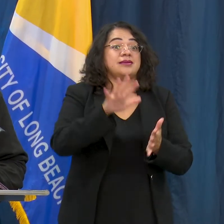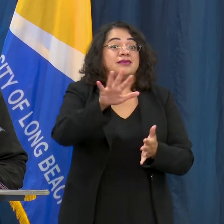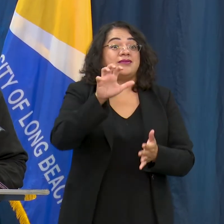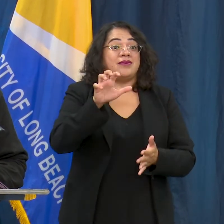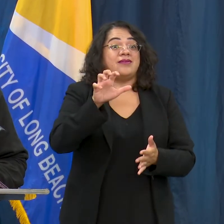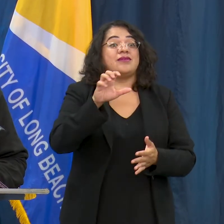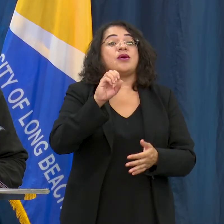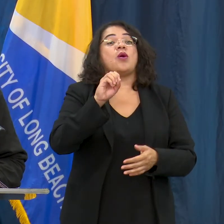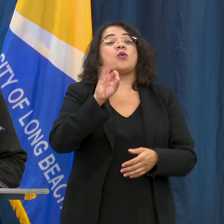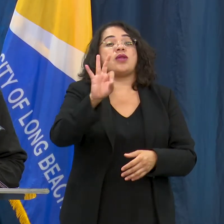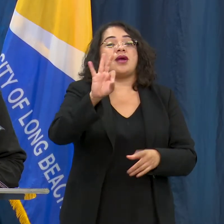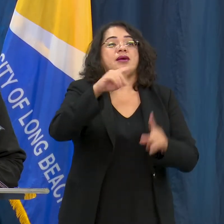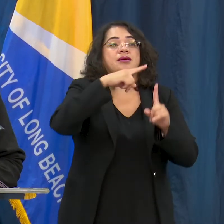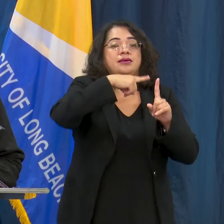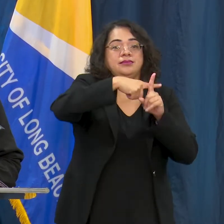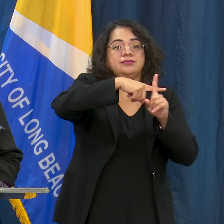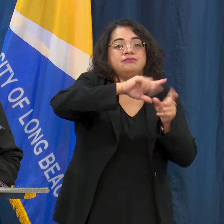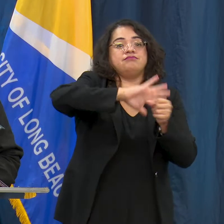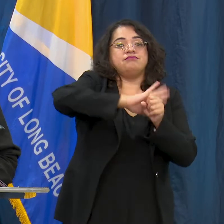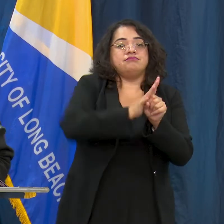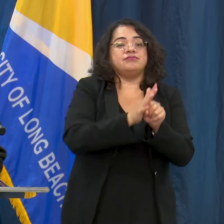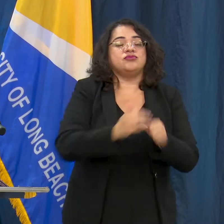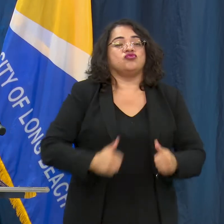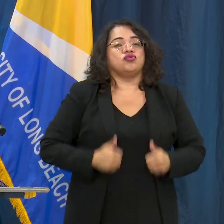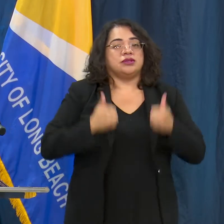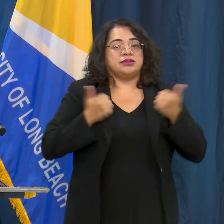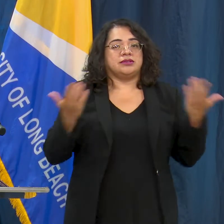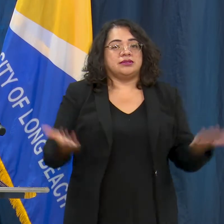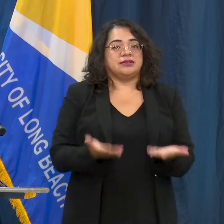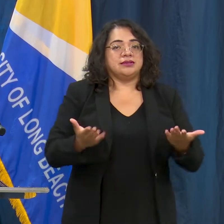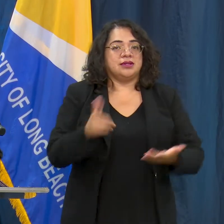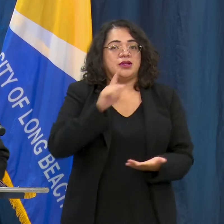condado positivo por el coronavirus aproximadamente dos mil Keeney entonces